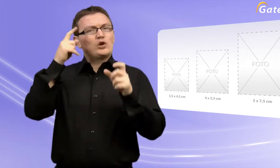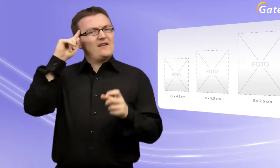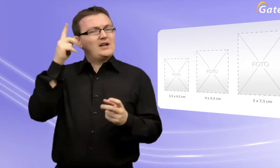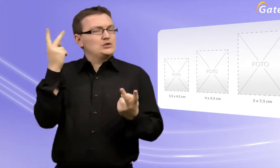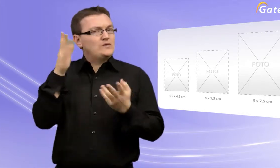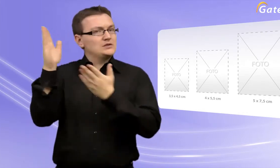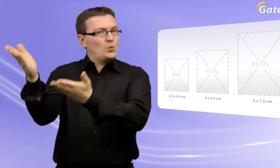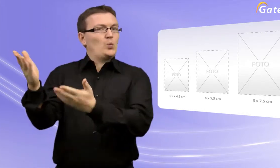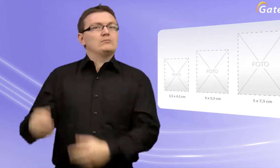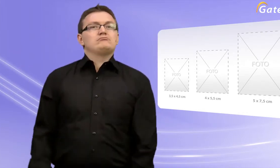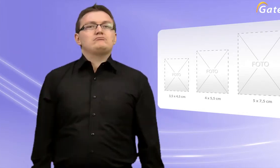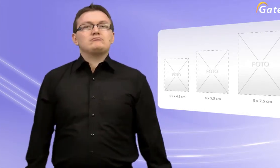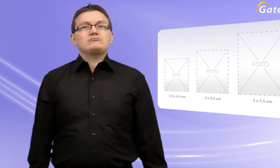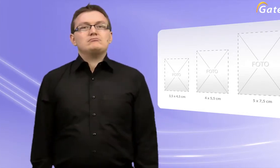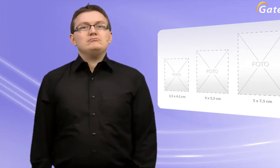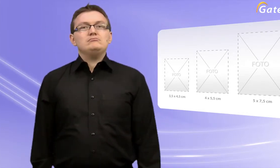Aber dies weiß natürlich auch der Fotograf.